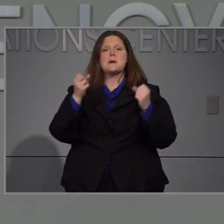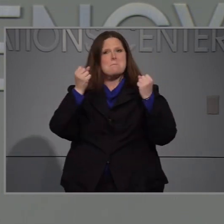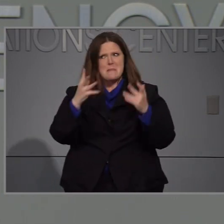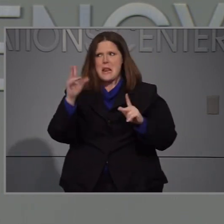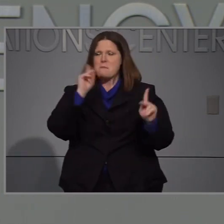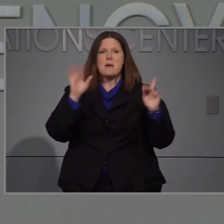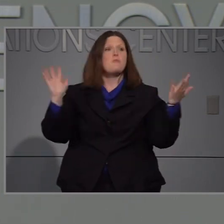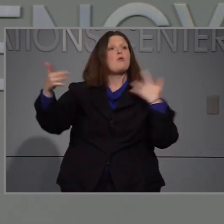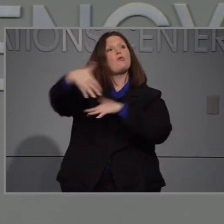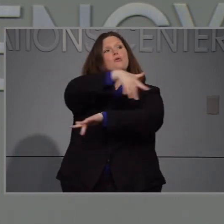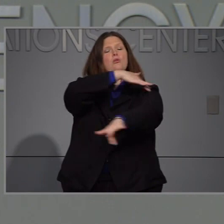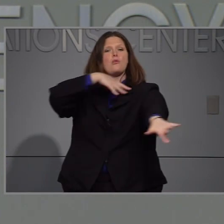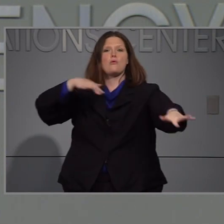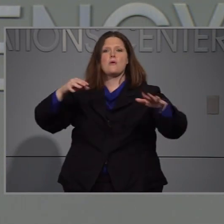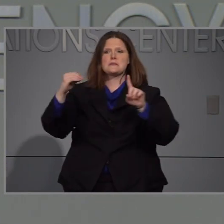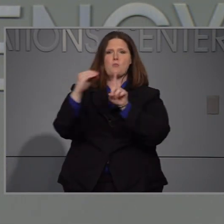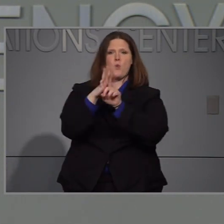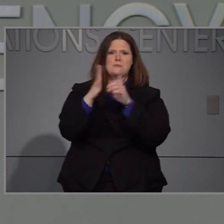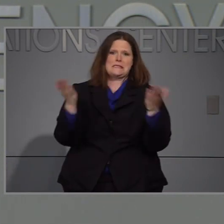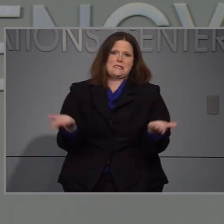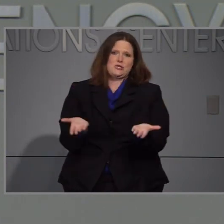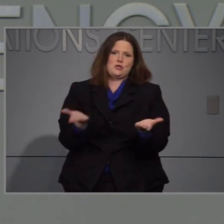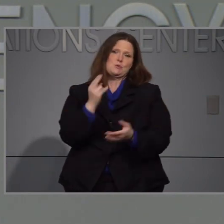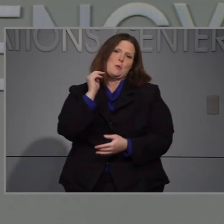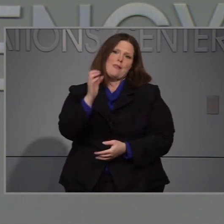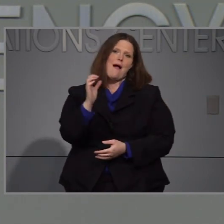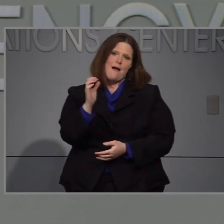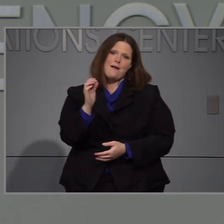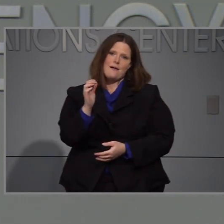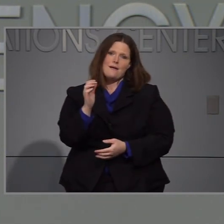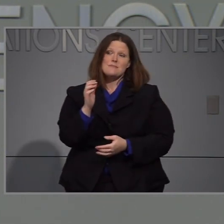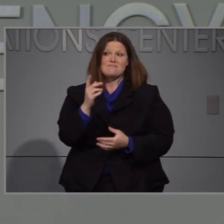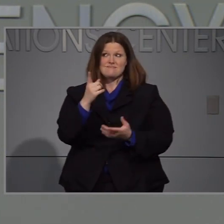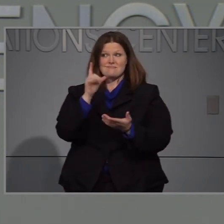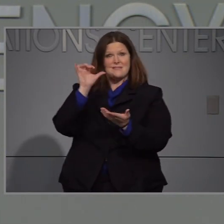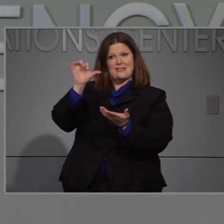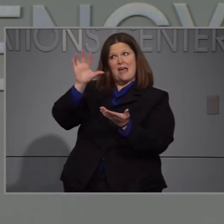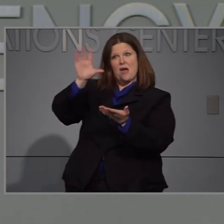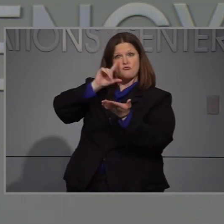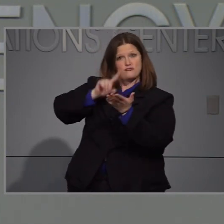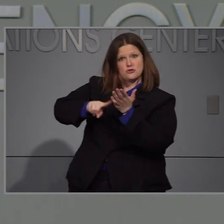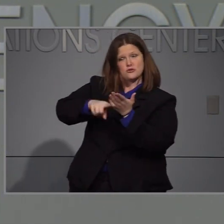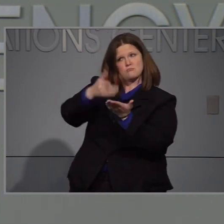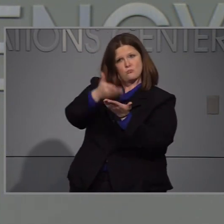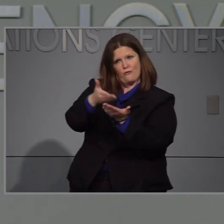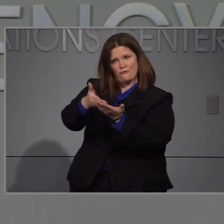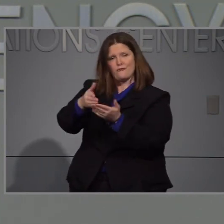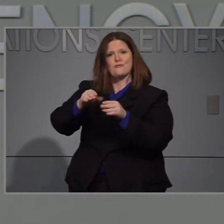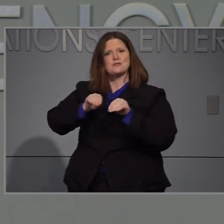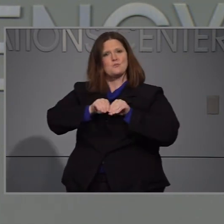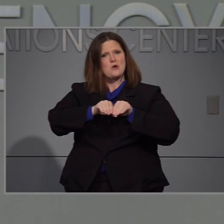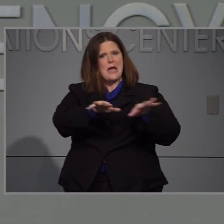mucha gente que ha estado expuesta a Cody diecinueve aquí, en Carolina del Norte. Y esto nos muestra aquí.